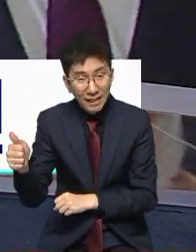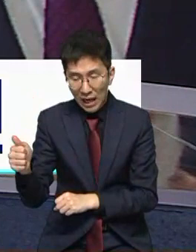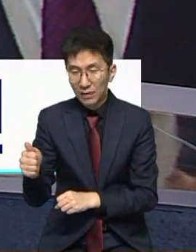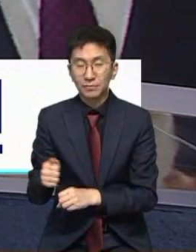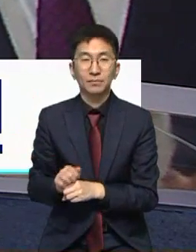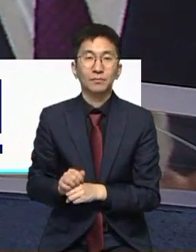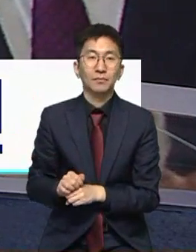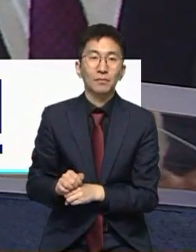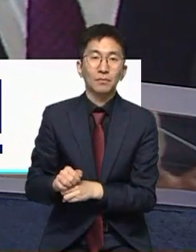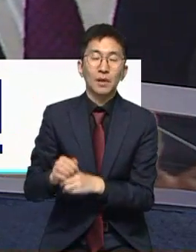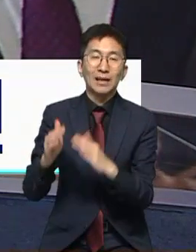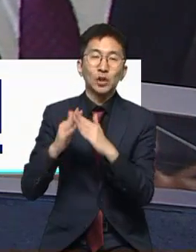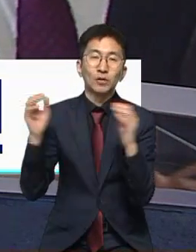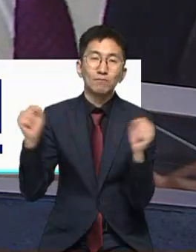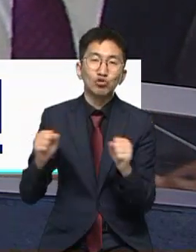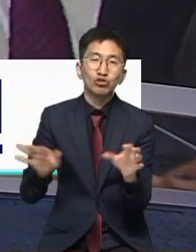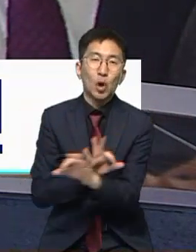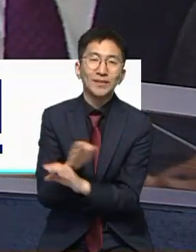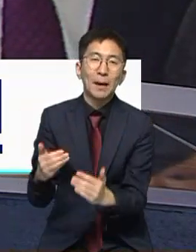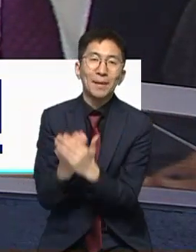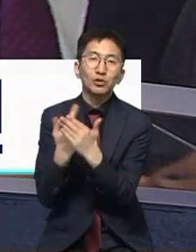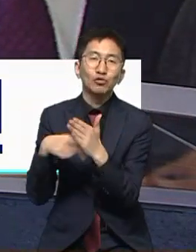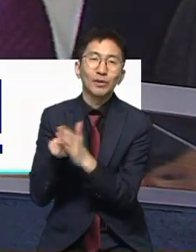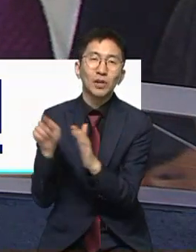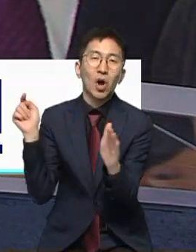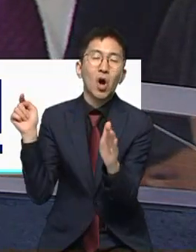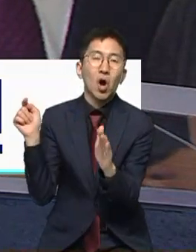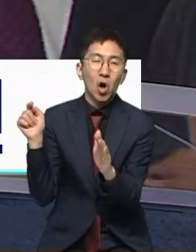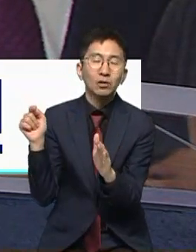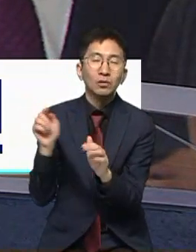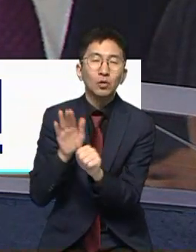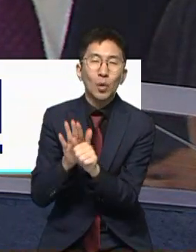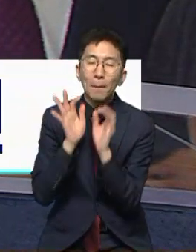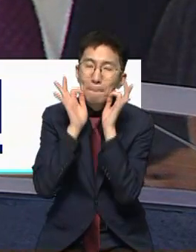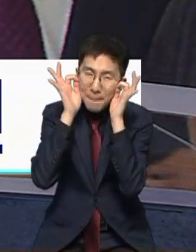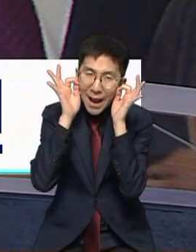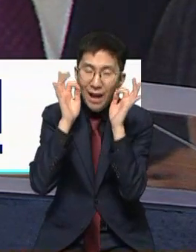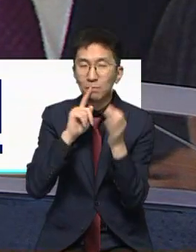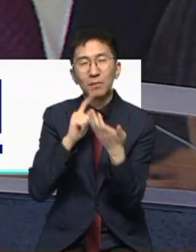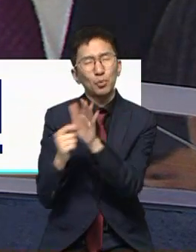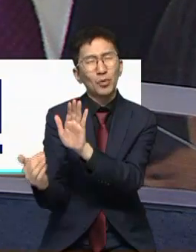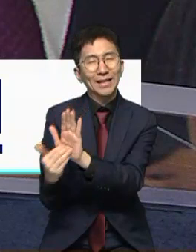후보는 전북 경제 발전에 힘을 쏟겠다며 호남 민심잡기에 주력했습니다. 이 내용은 김기태 기자가 정리했습니다.